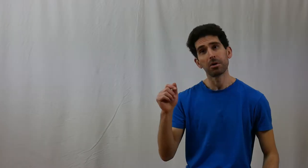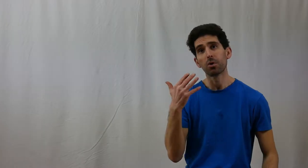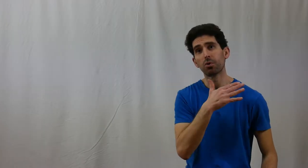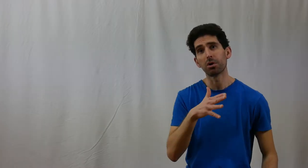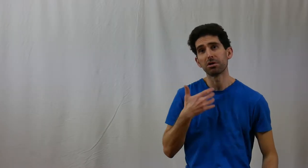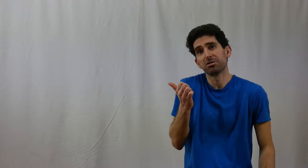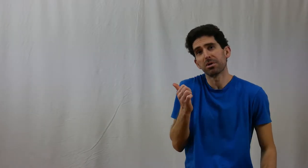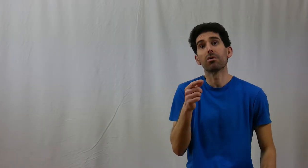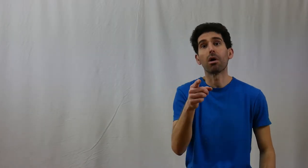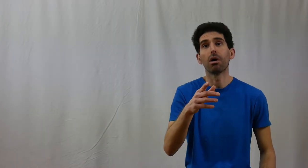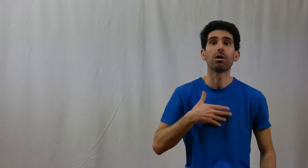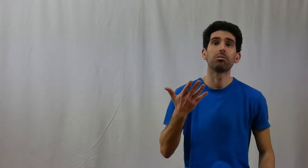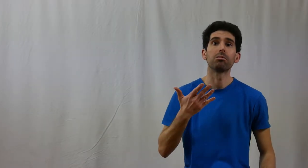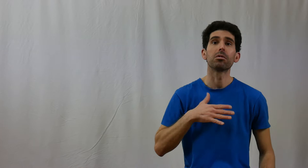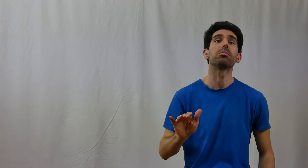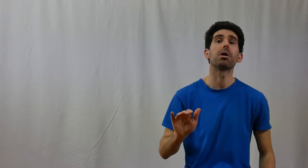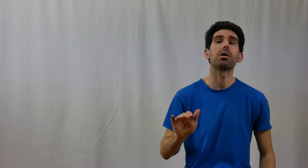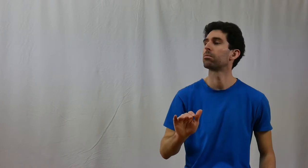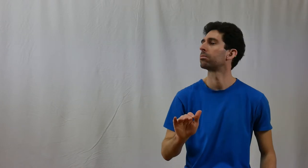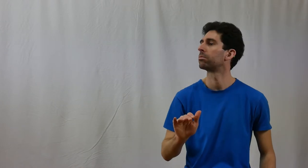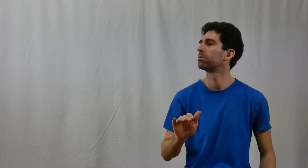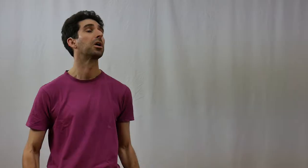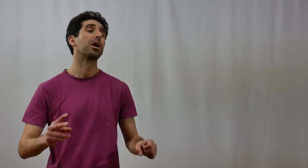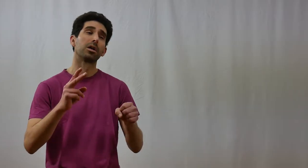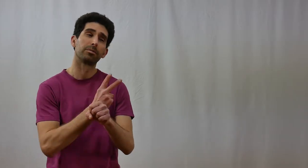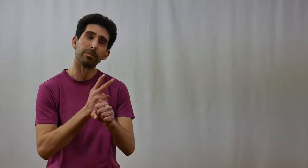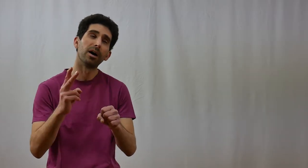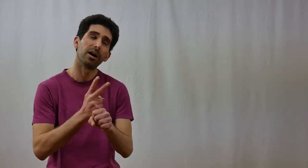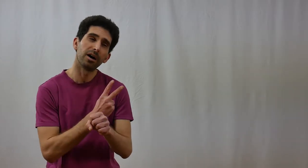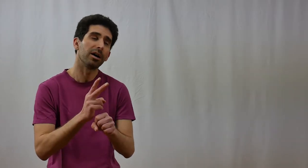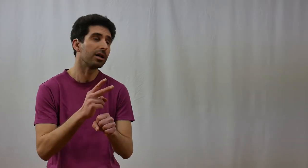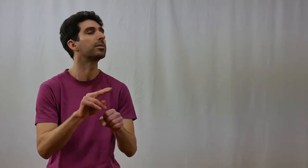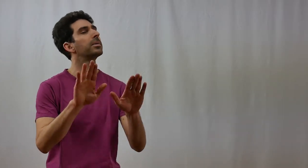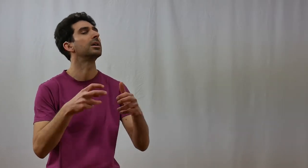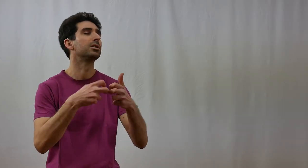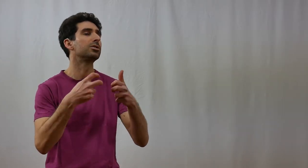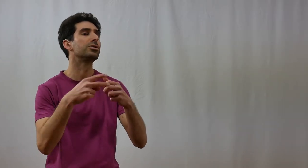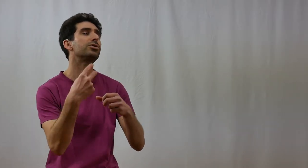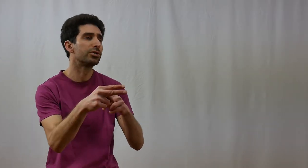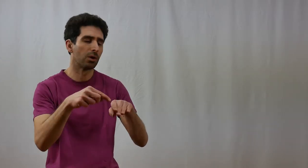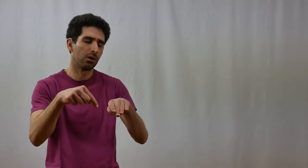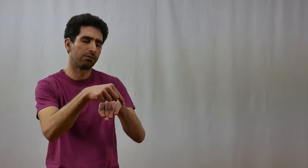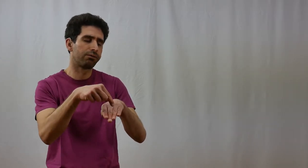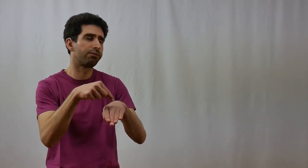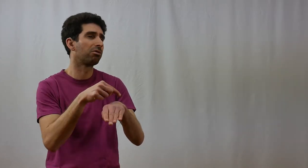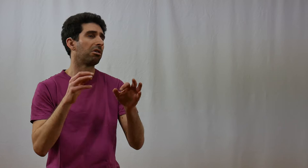J'aime bien la couleur. Et toi, tu aimes ou pas ? Ce n'est pas mal mais le laçage de tes chaussures